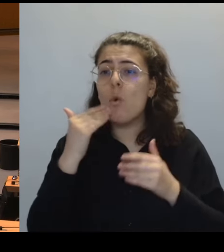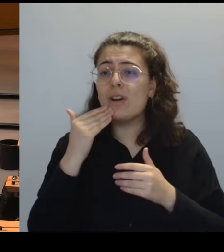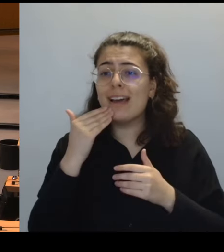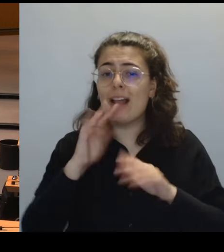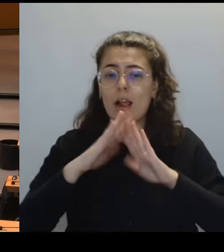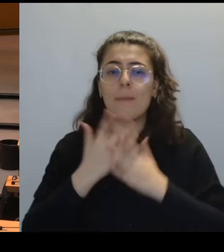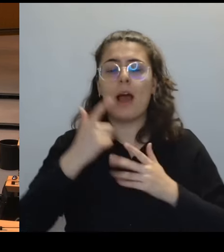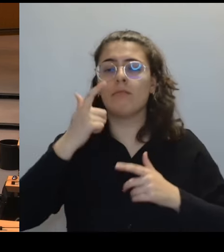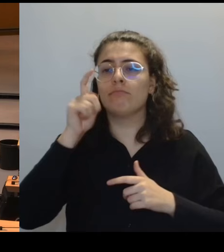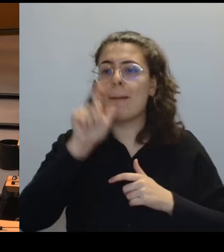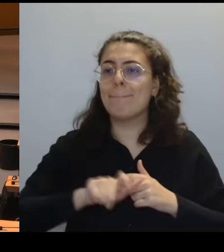Danke.